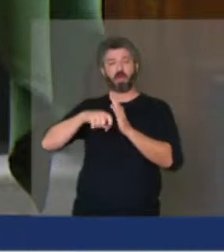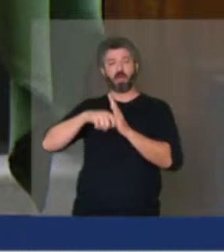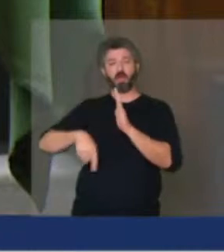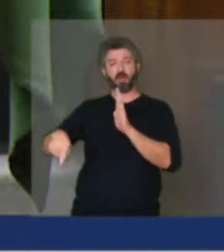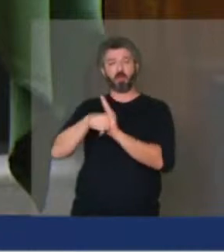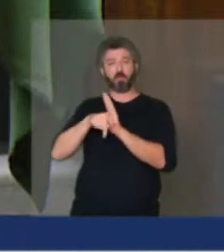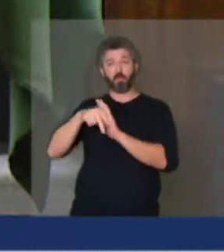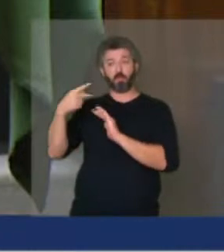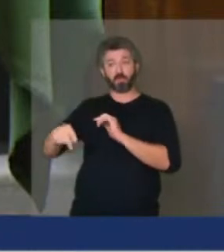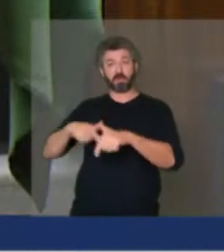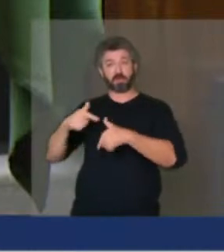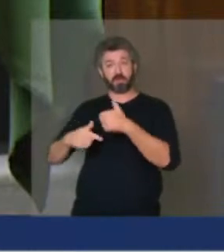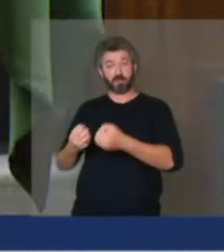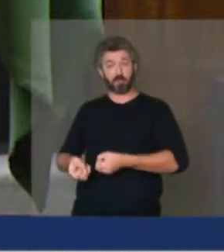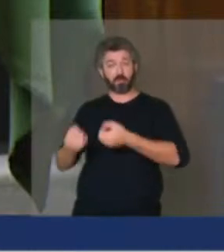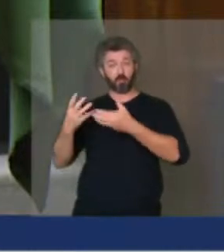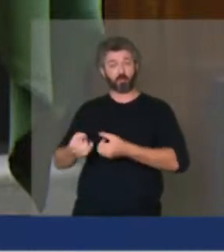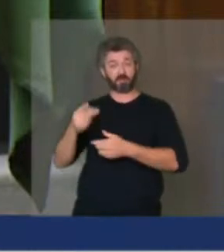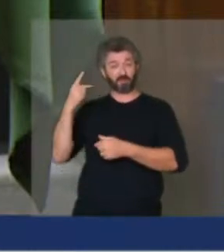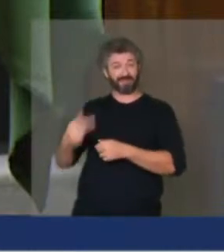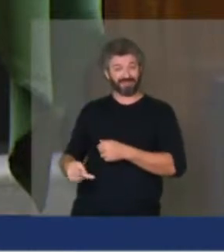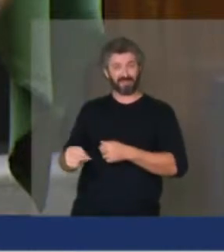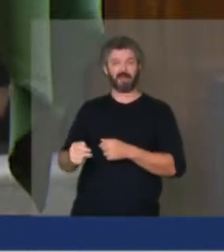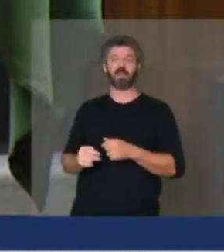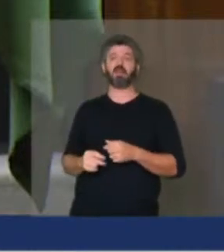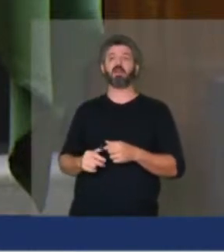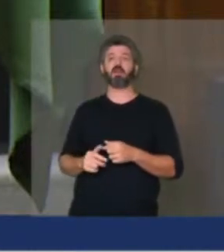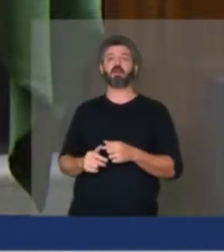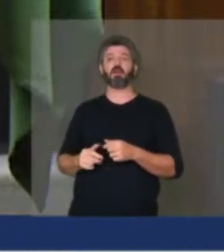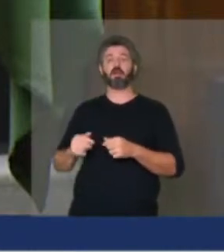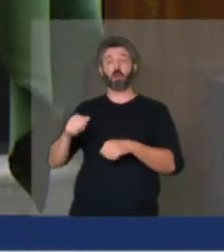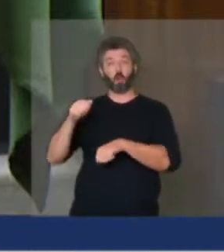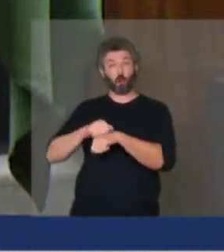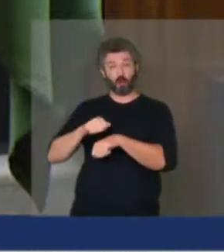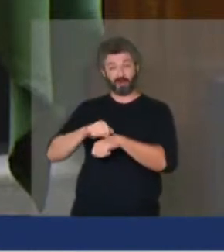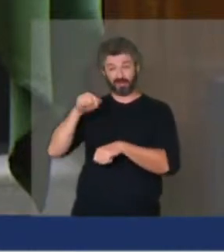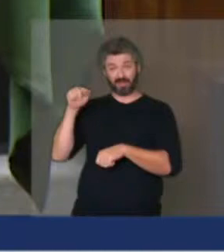DA SUA ATIVIDADE CONCRETA. E NESSE SENTIDO, TAMBÉM ESSA PROPOSIÇÃO AJUDA A DIMINUIR